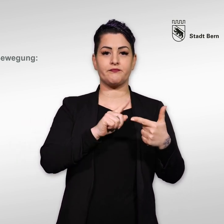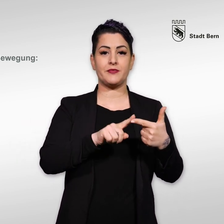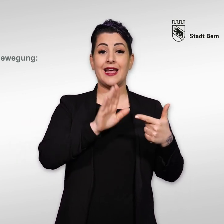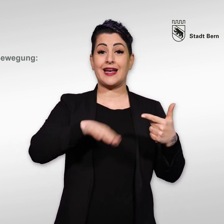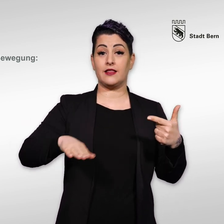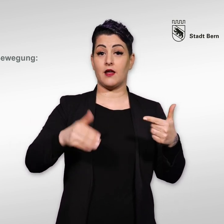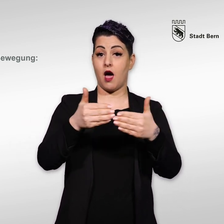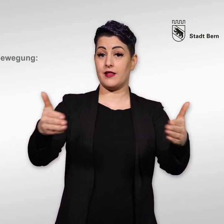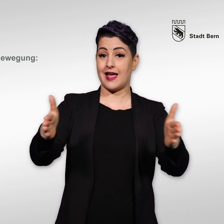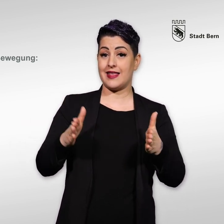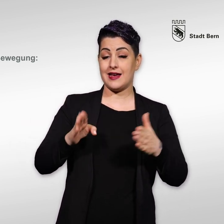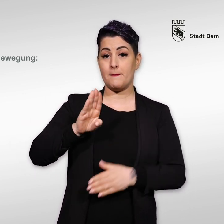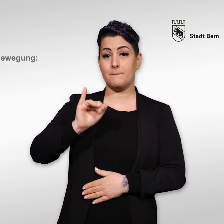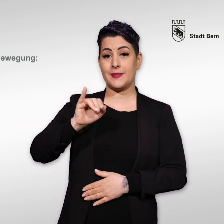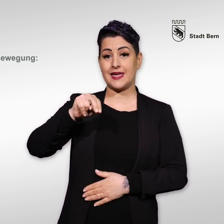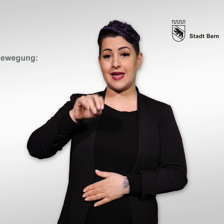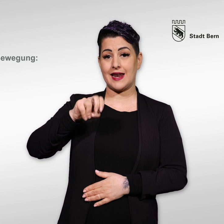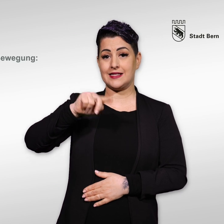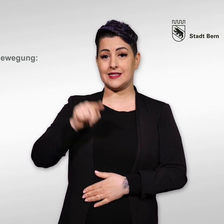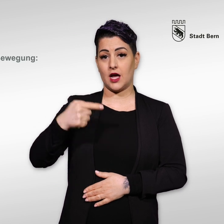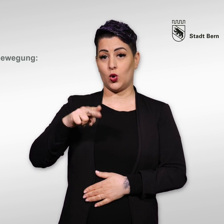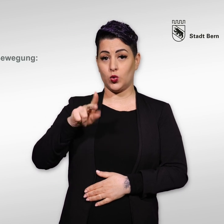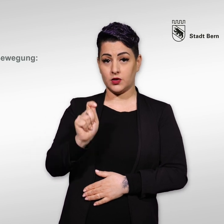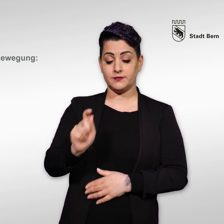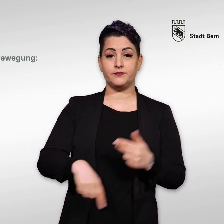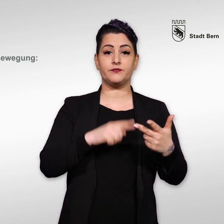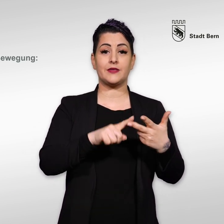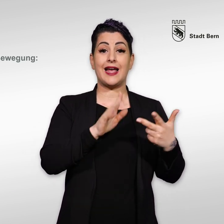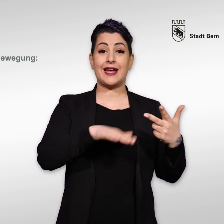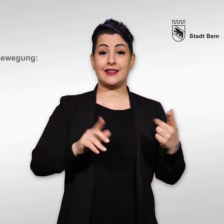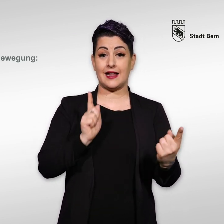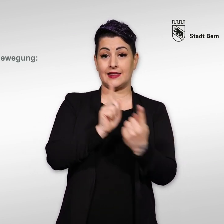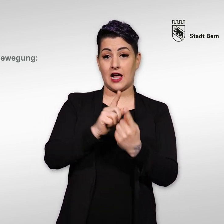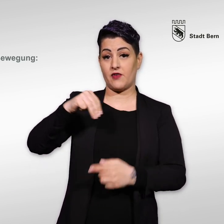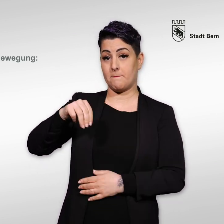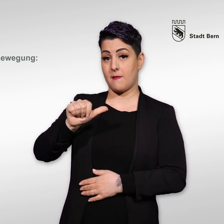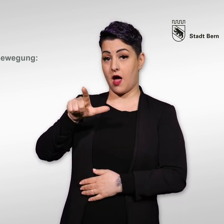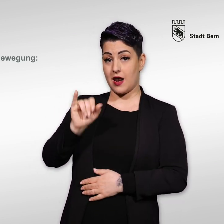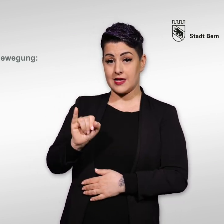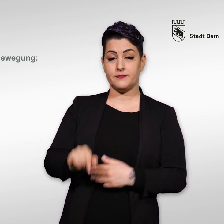• Kinderatelier Bienzgut • Kindertreff Mali